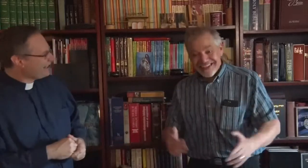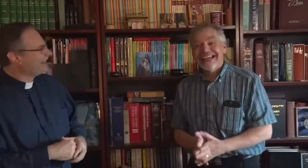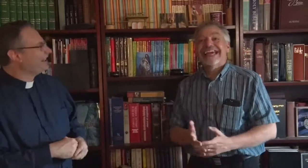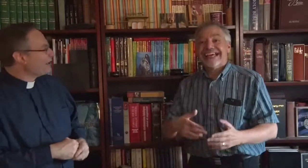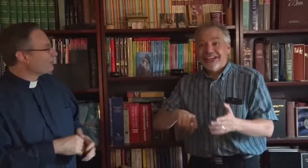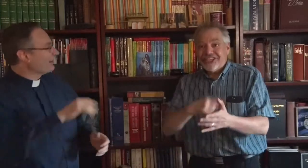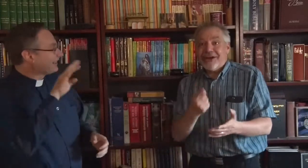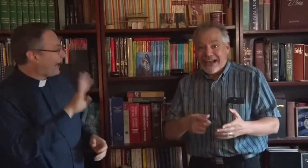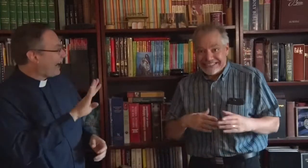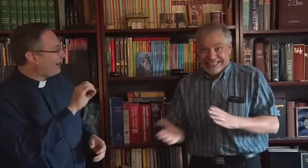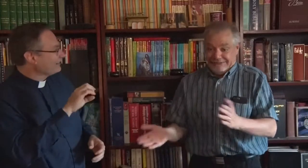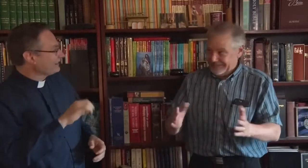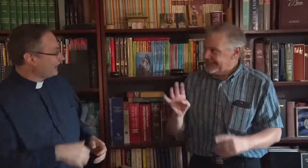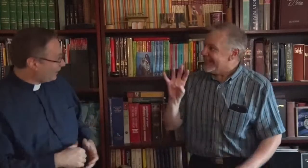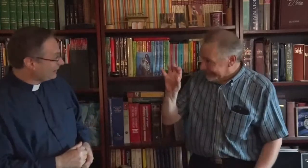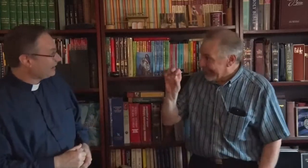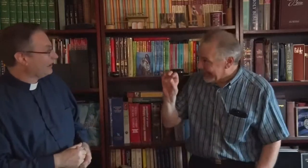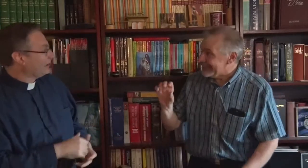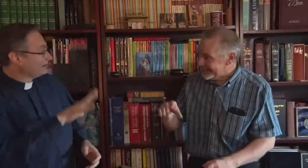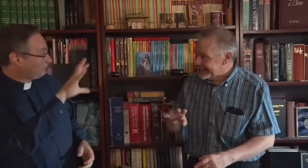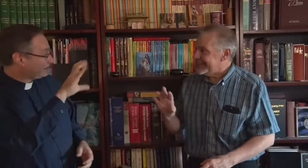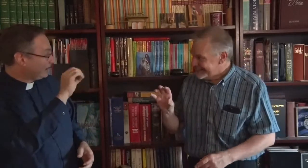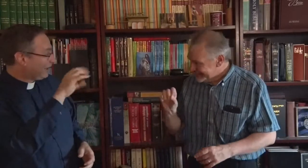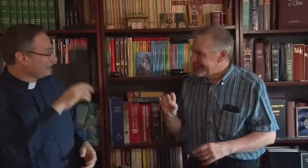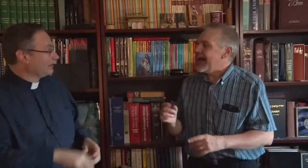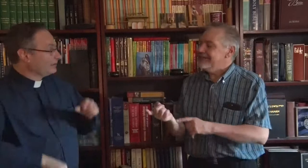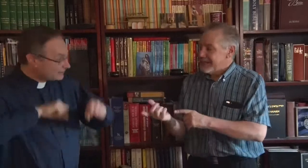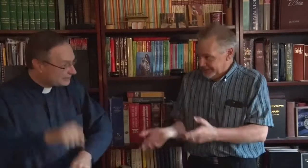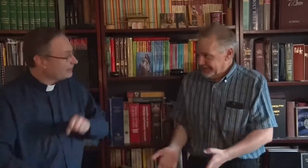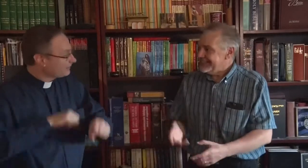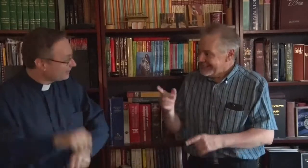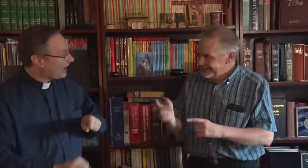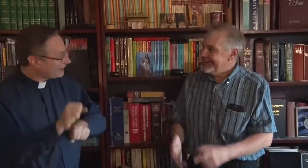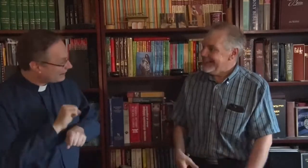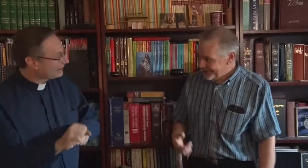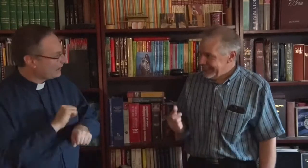Et j’ai commencé…50…t’entraîner…